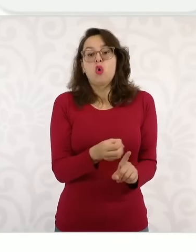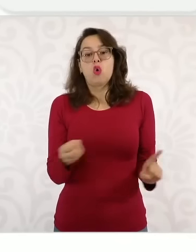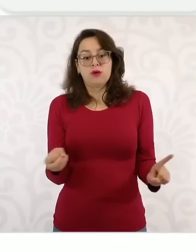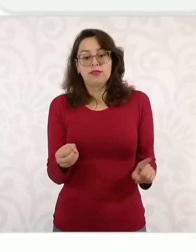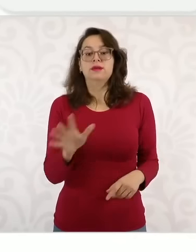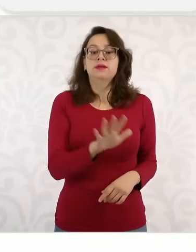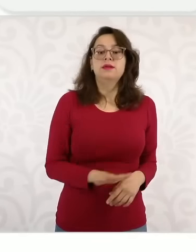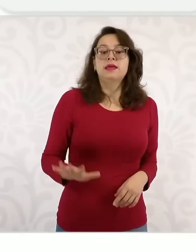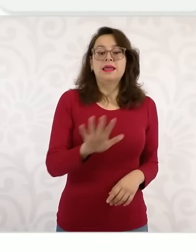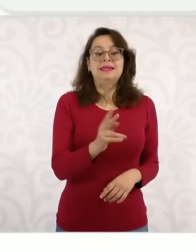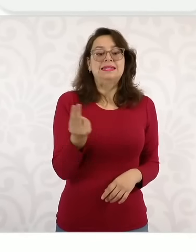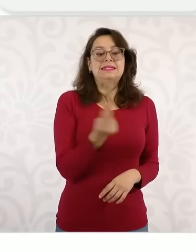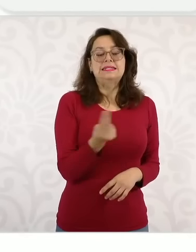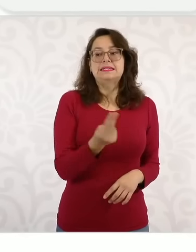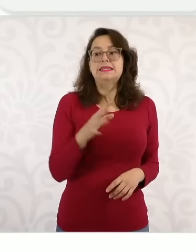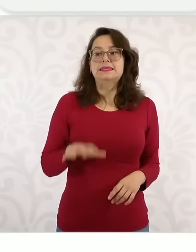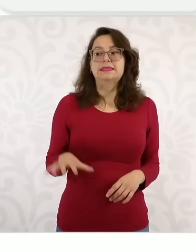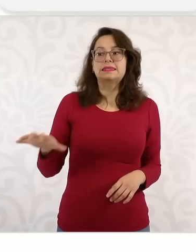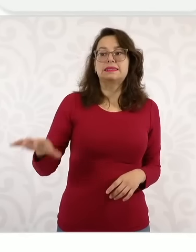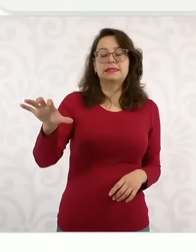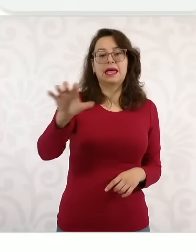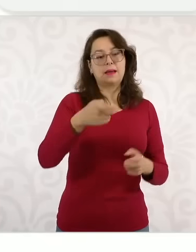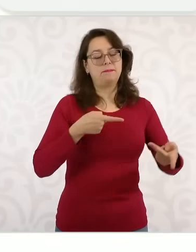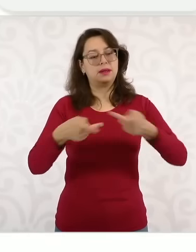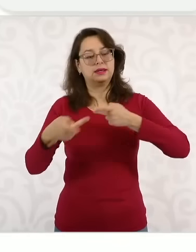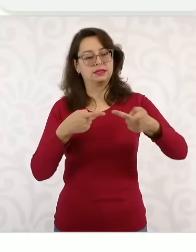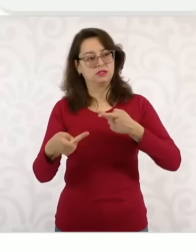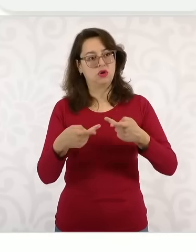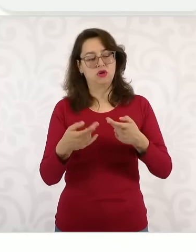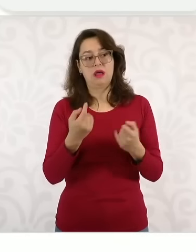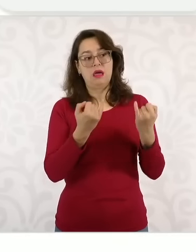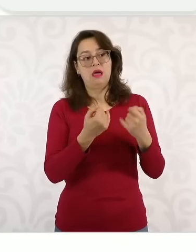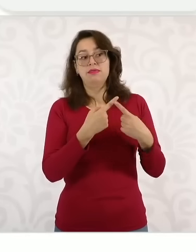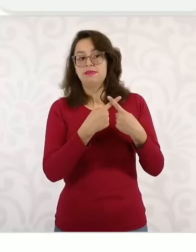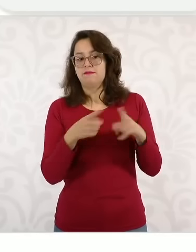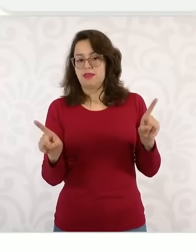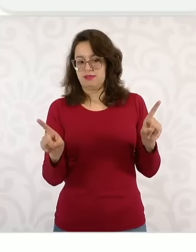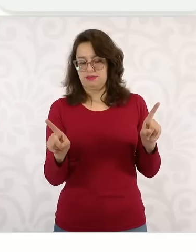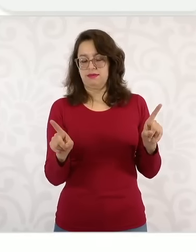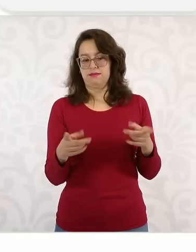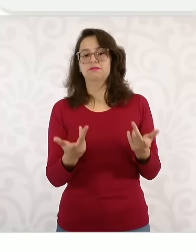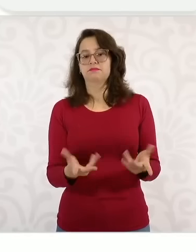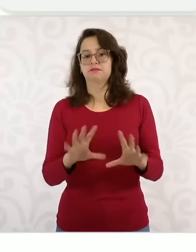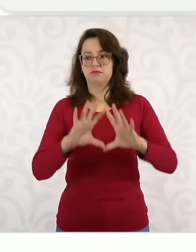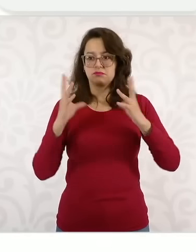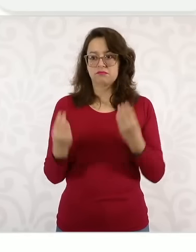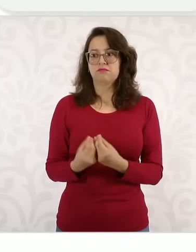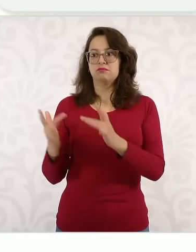del país bajo una planeación diferente, integral y vinculante. La convocatoria pues este fue emitida